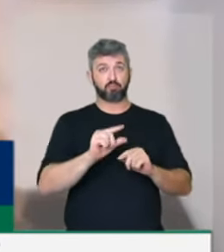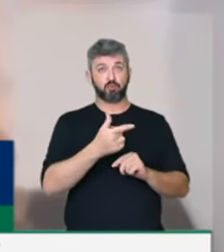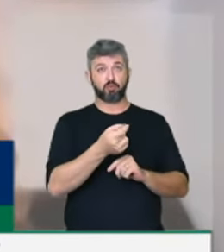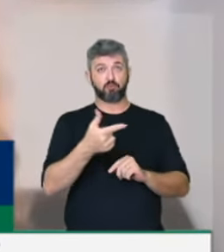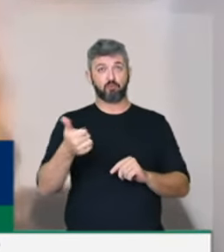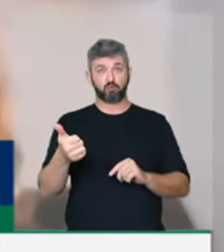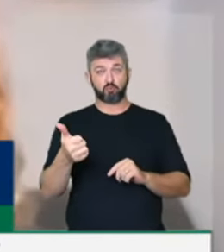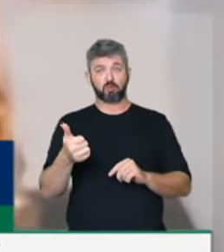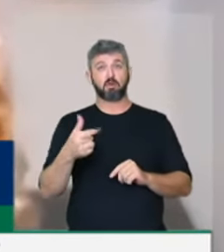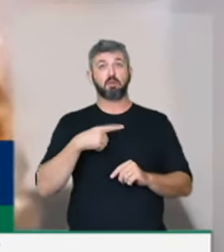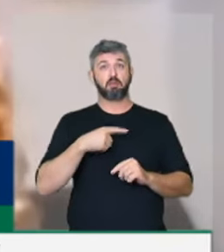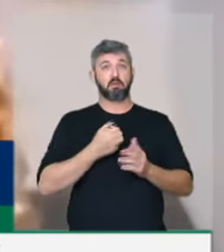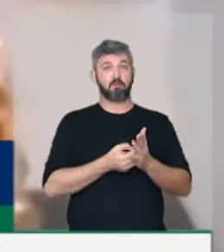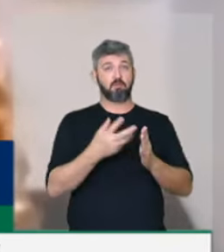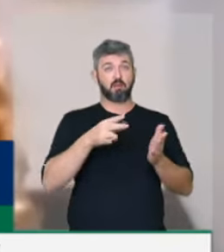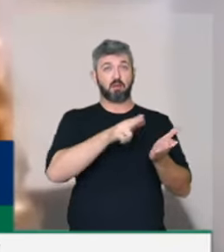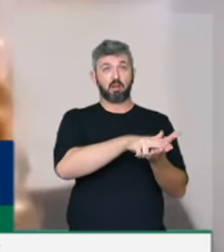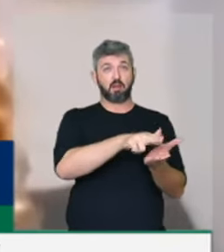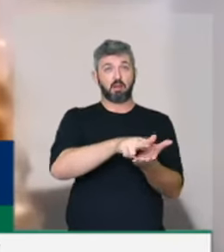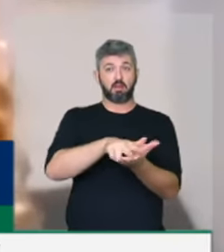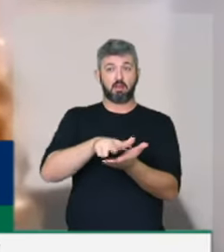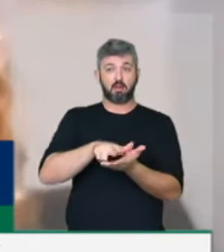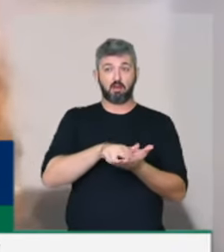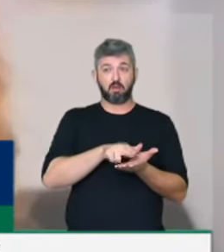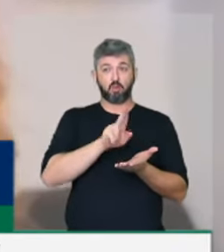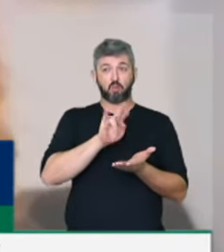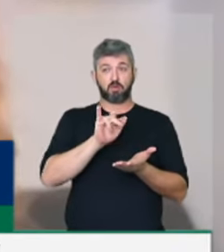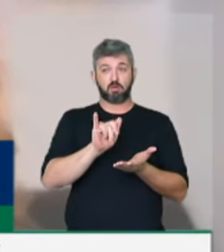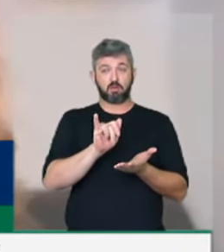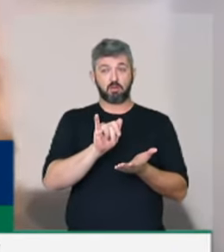DE UTI DOS ENTES FEDERADOS QUE PRECISAM SER REFORÇADOS QUE EXISTE UMA TABELA DE PAGAMENTO DE LEITOS PRIVADOS... NÓS